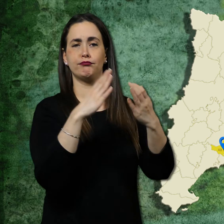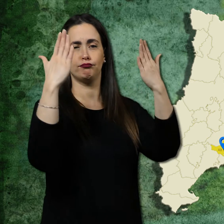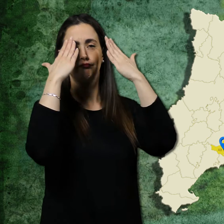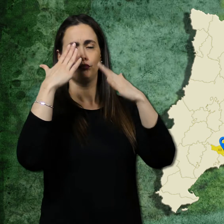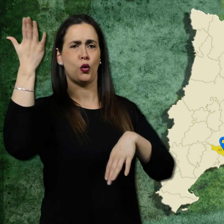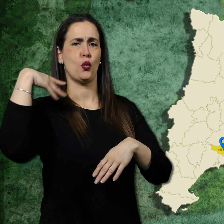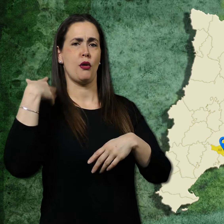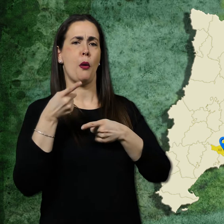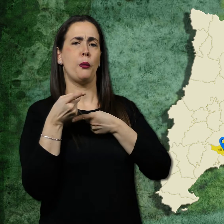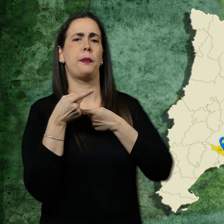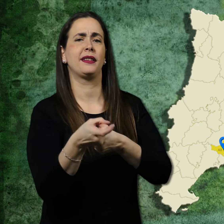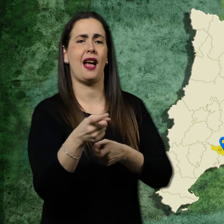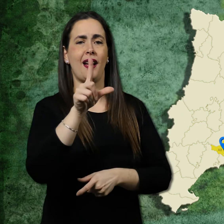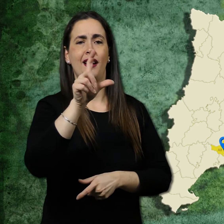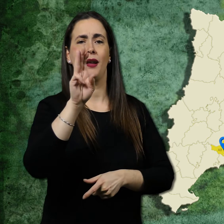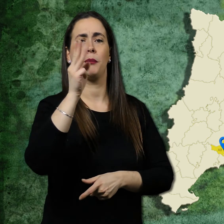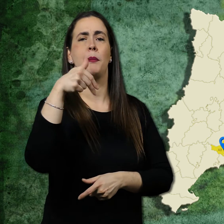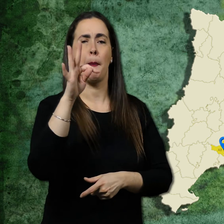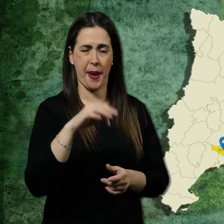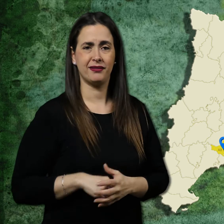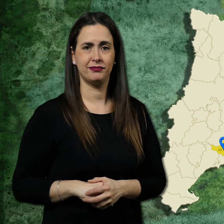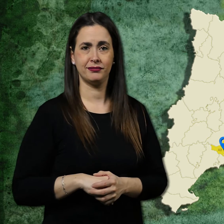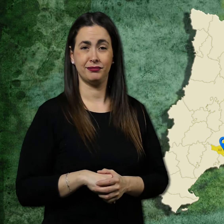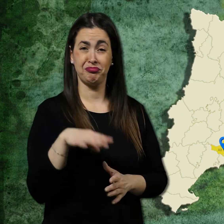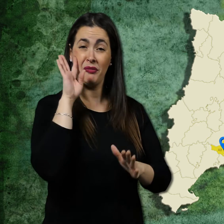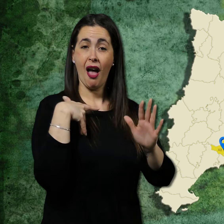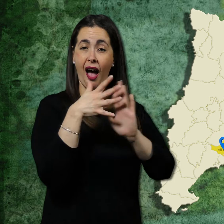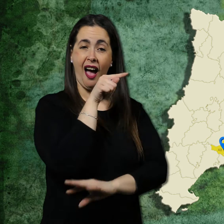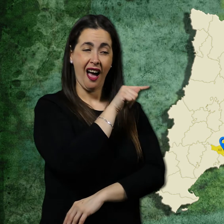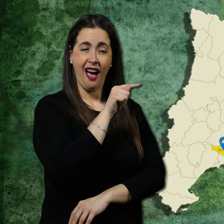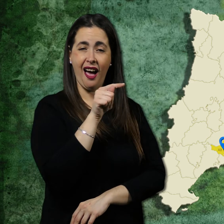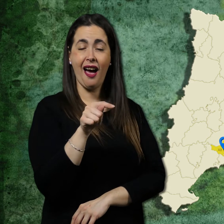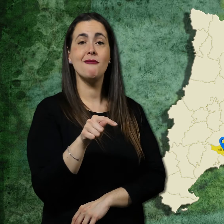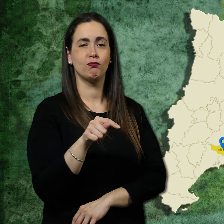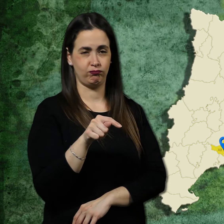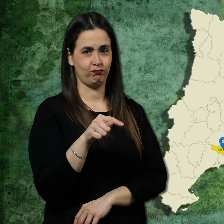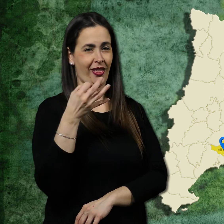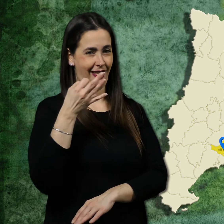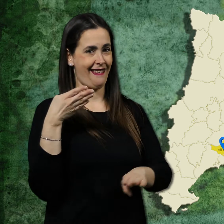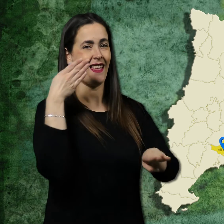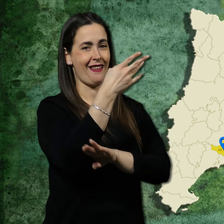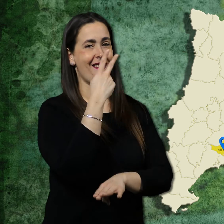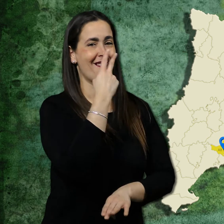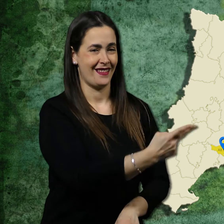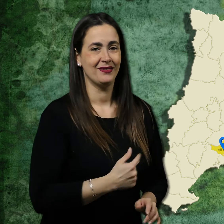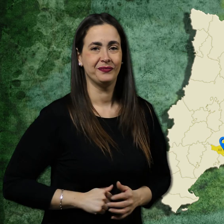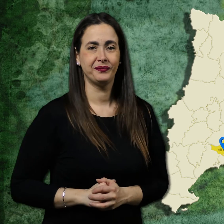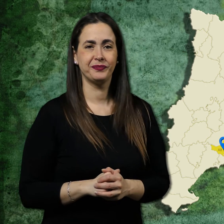que commemoren la batalla de Lepant, són alguns dels reclams d'aquest municipi.